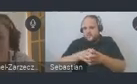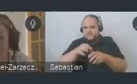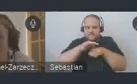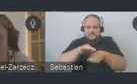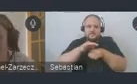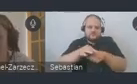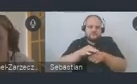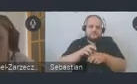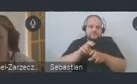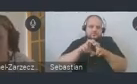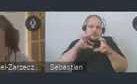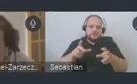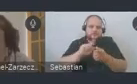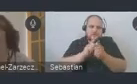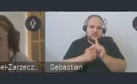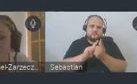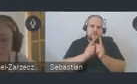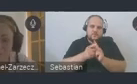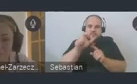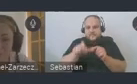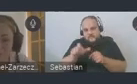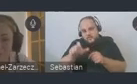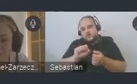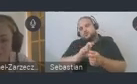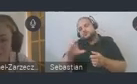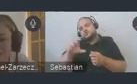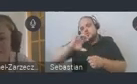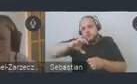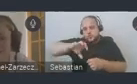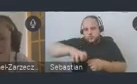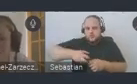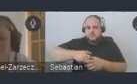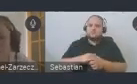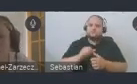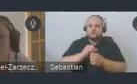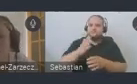przez jakiś czas trochę spotkań czy indywidualnych, czy grupowych, jest za nami,